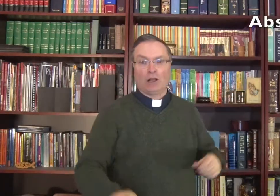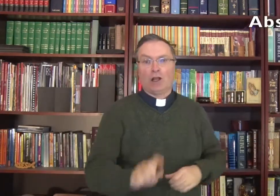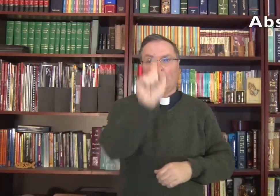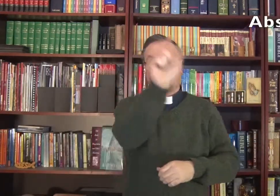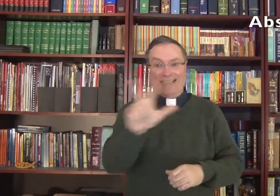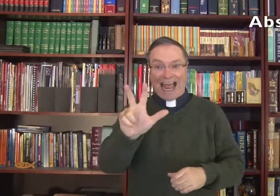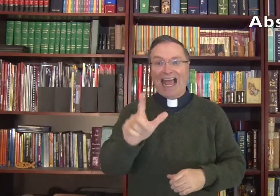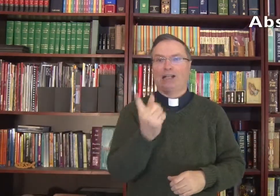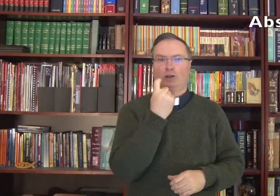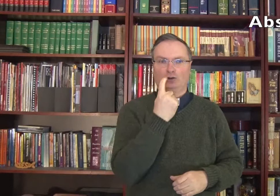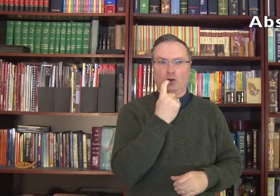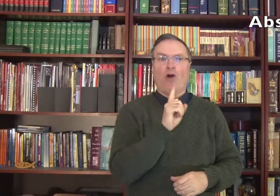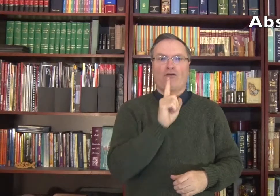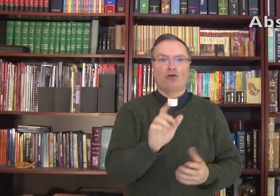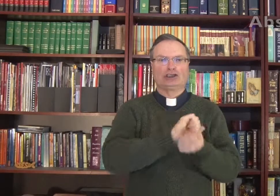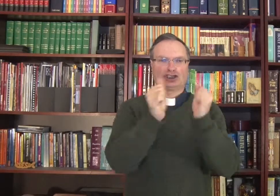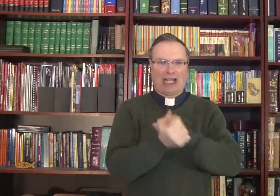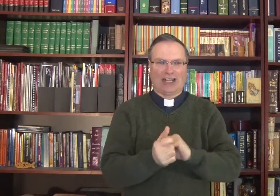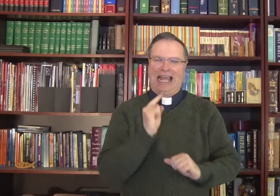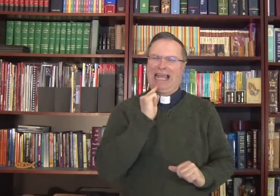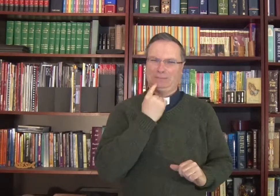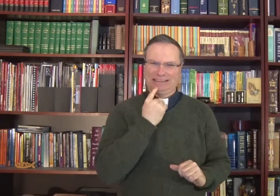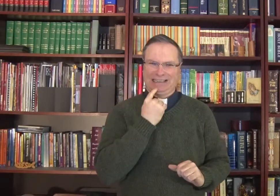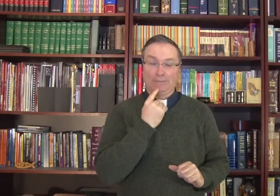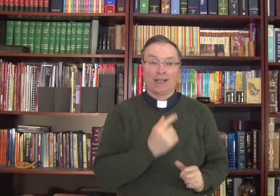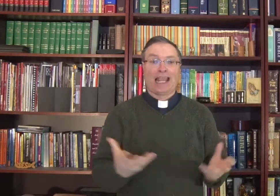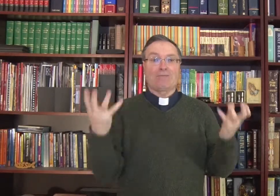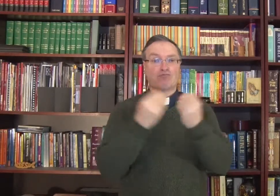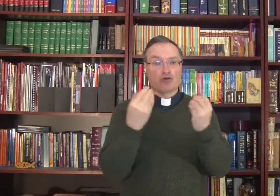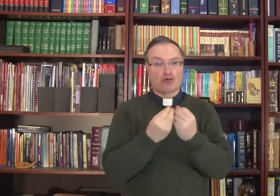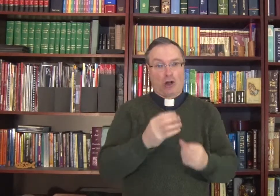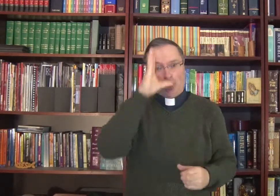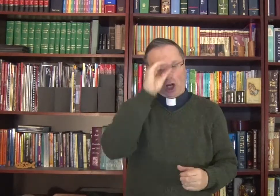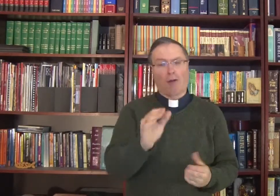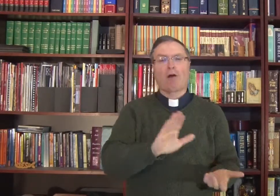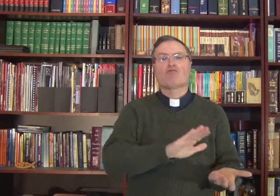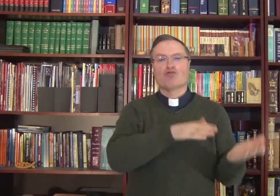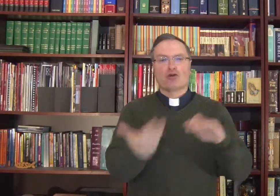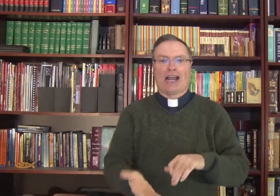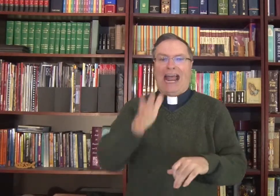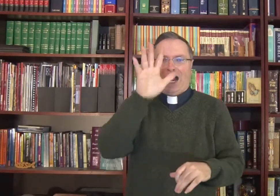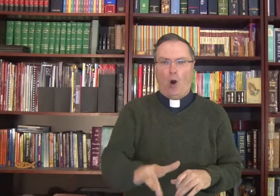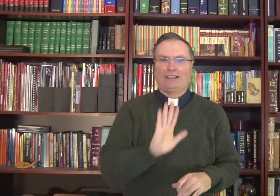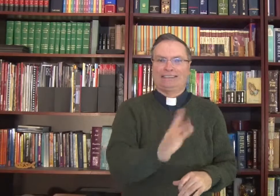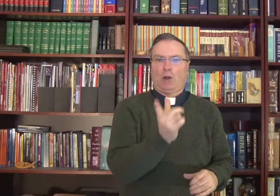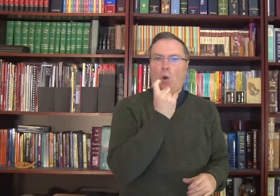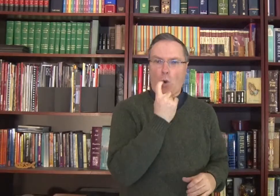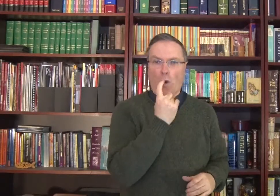Le tiers des eaux fut changé en absinthe et beaucoup d’hommes moururent à cause de ces eaux,